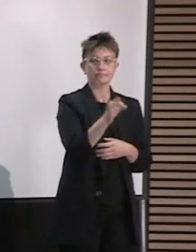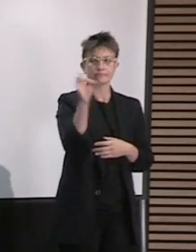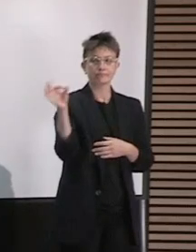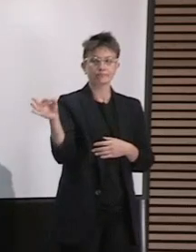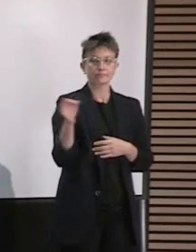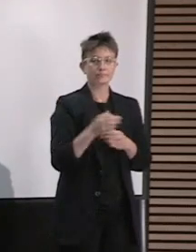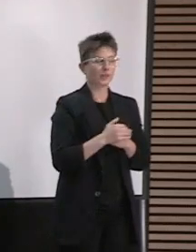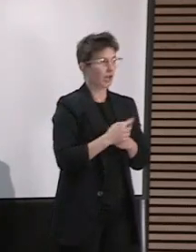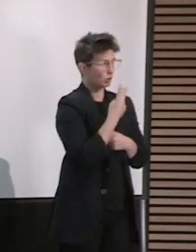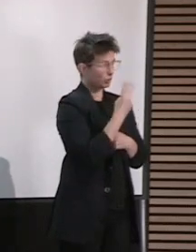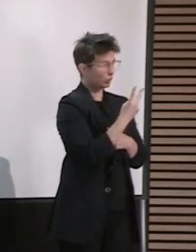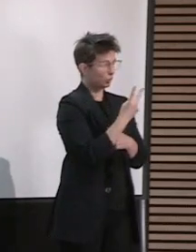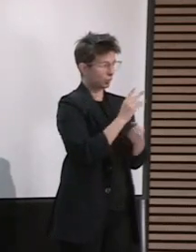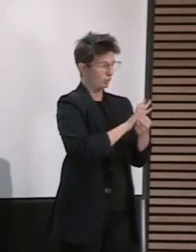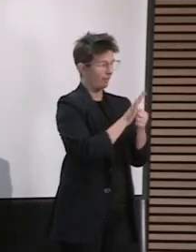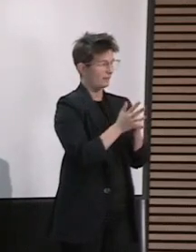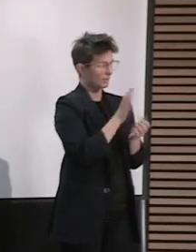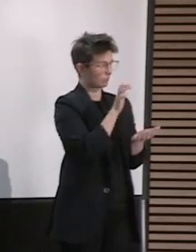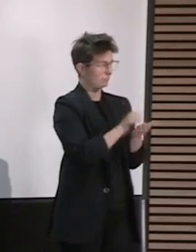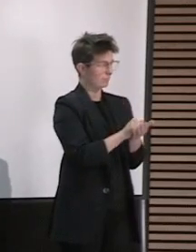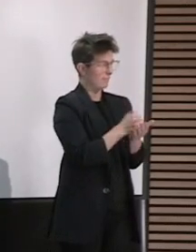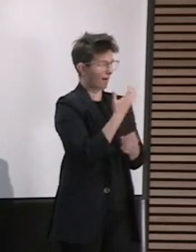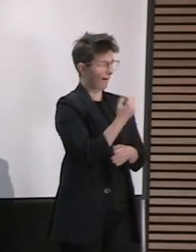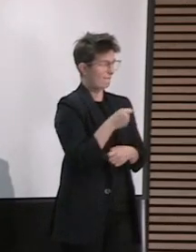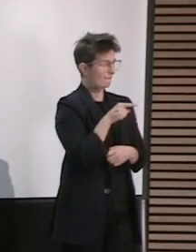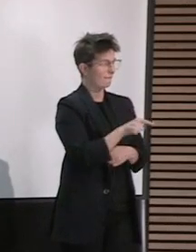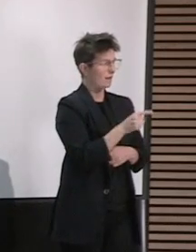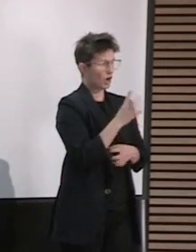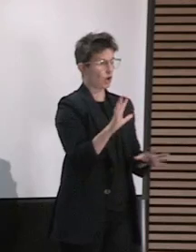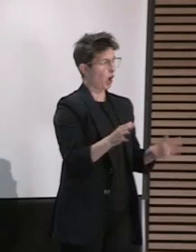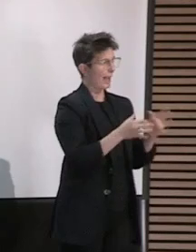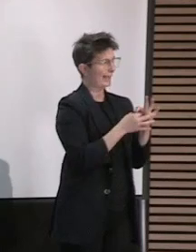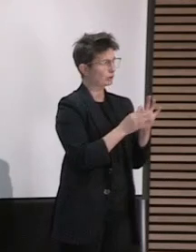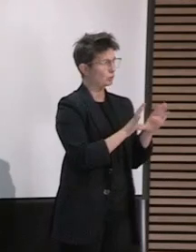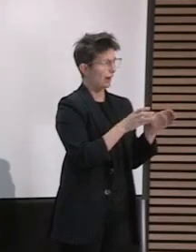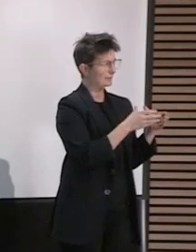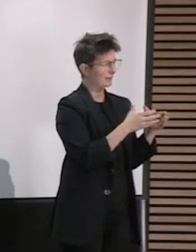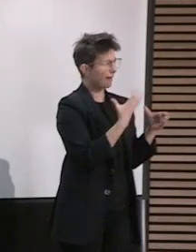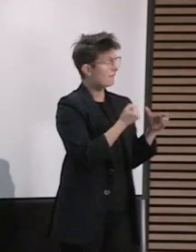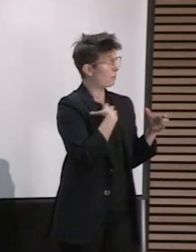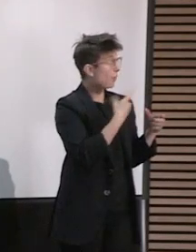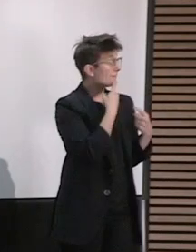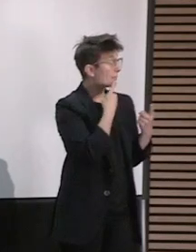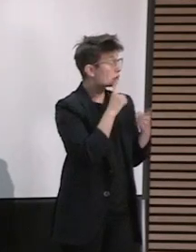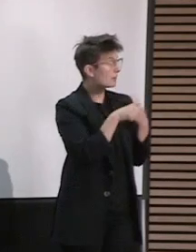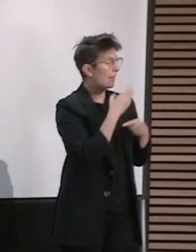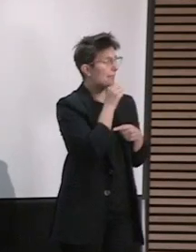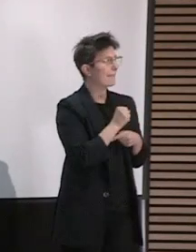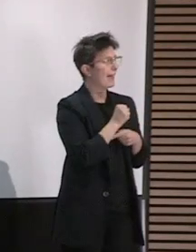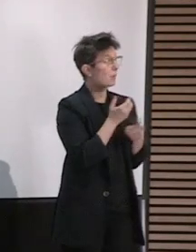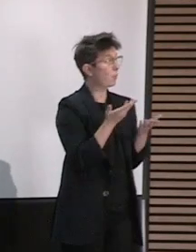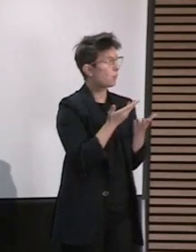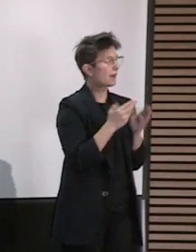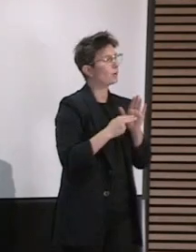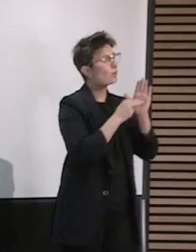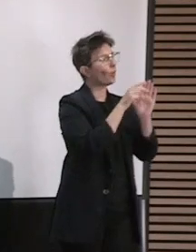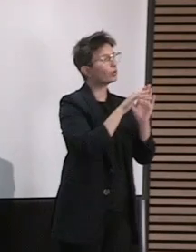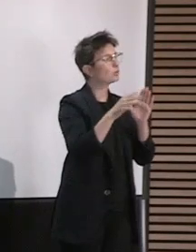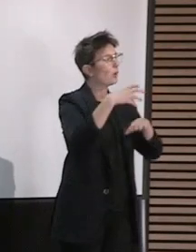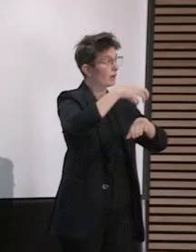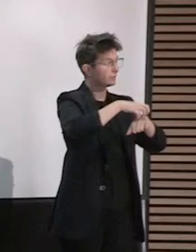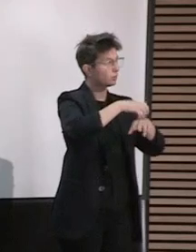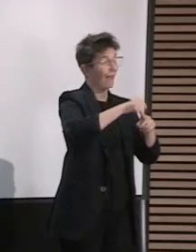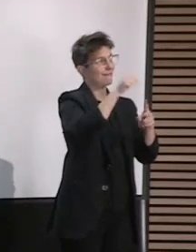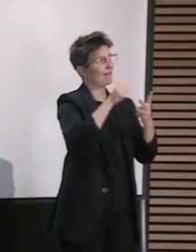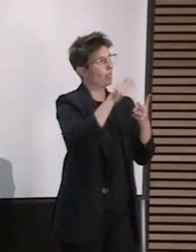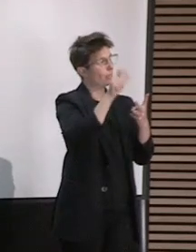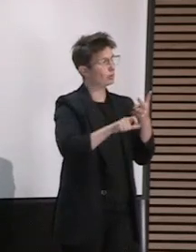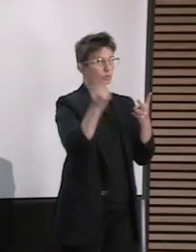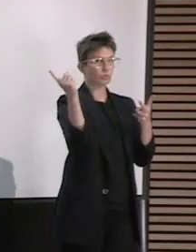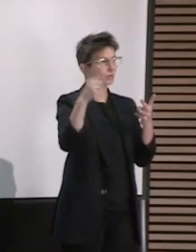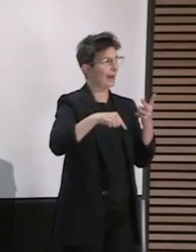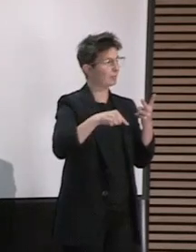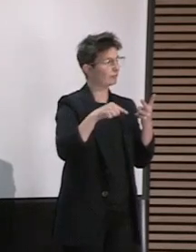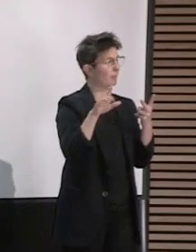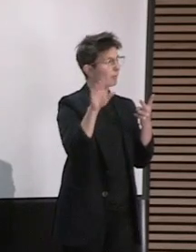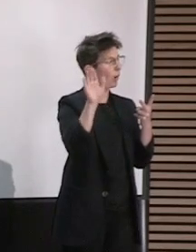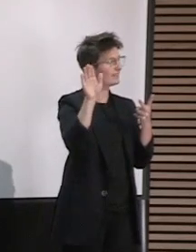Jess.